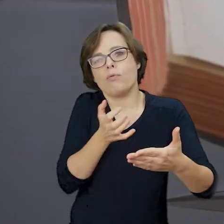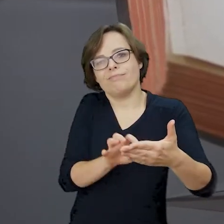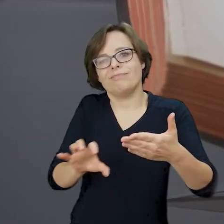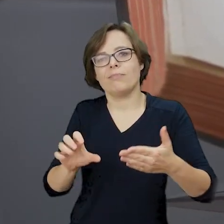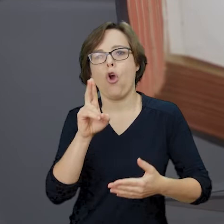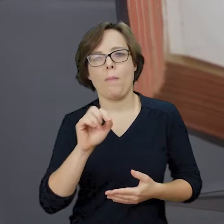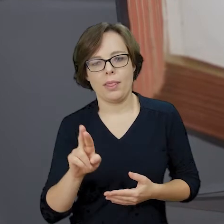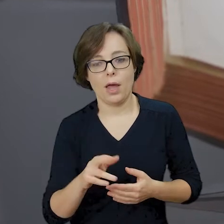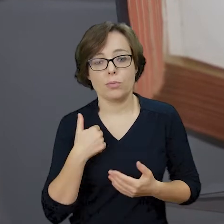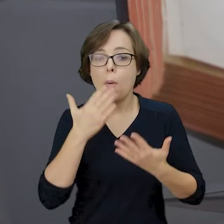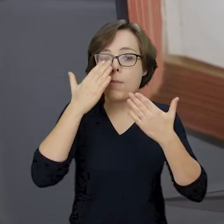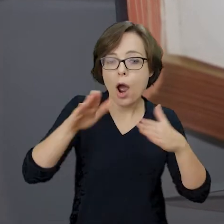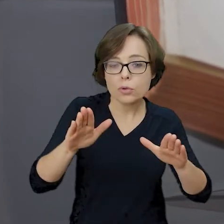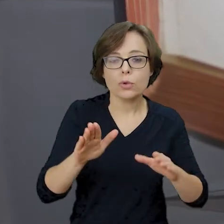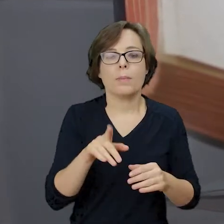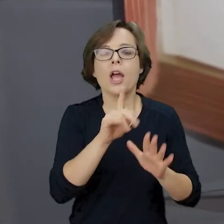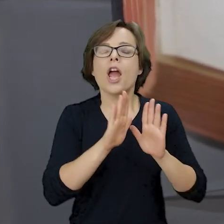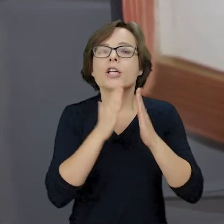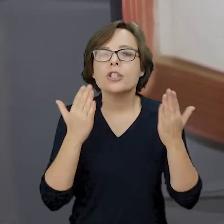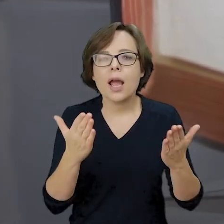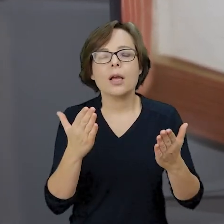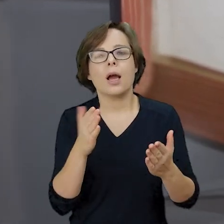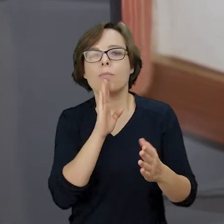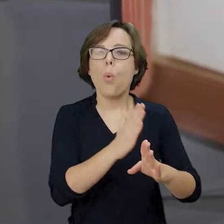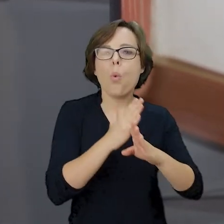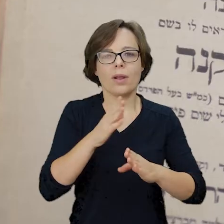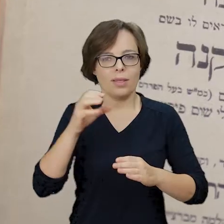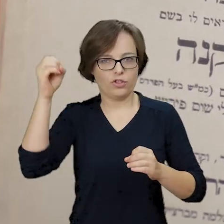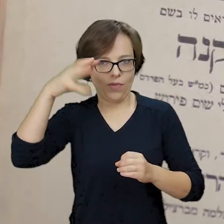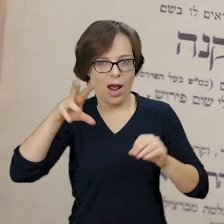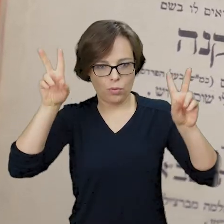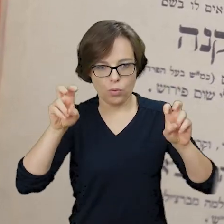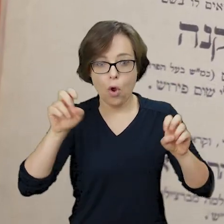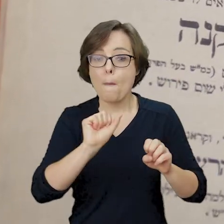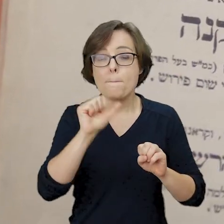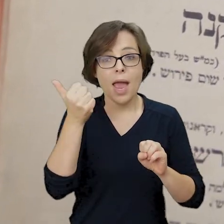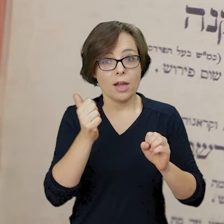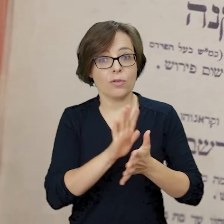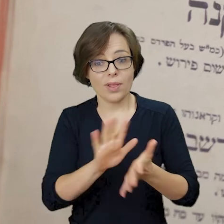Pokazujemy Sefer ha-bahir (Księgę ukrytego światła), której pierwsze wydanie z komentarzem Gaona ukazało się